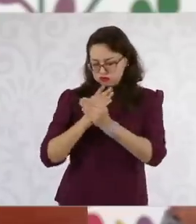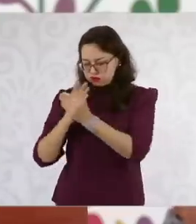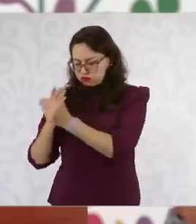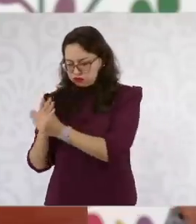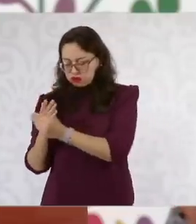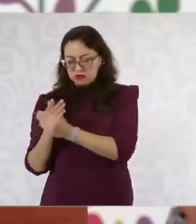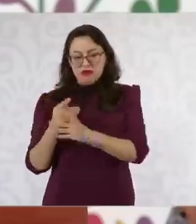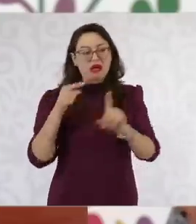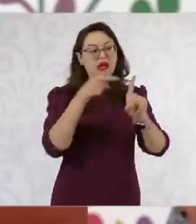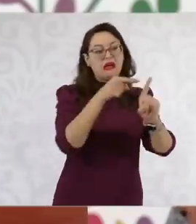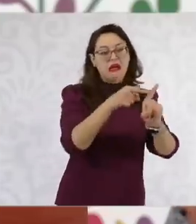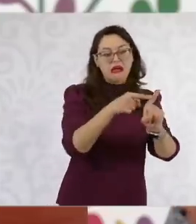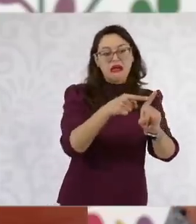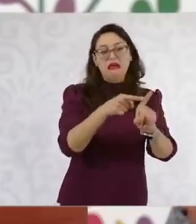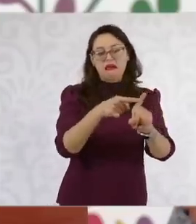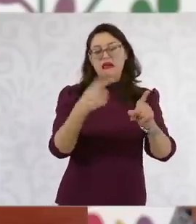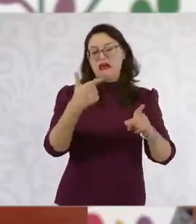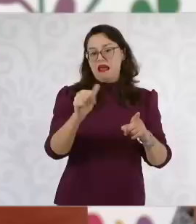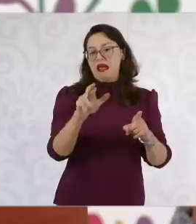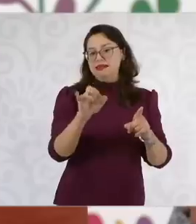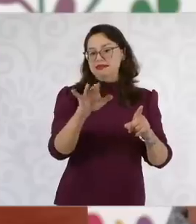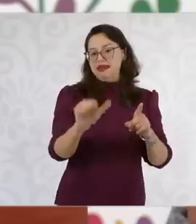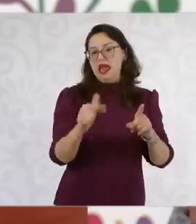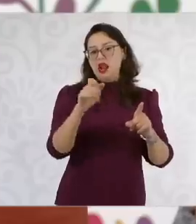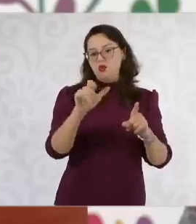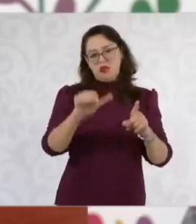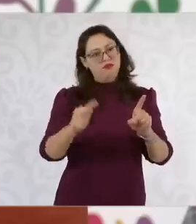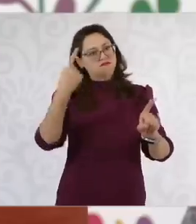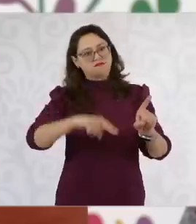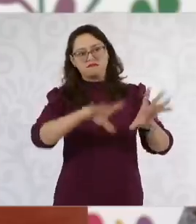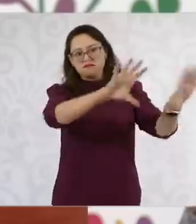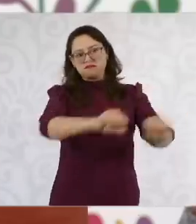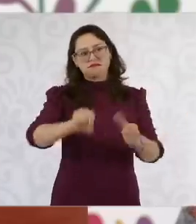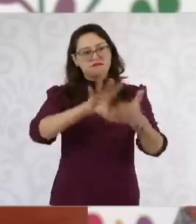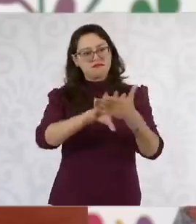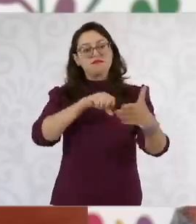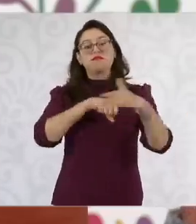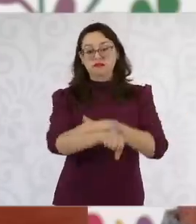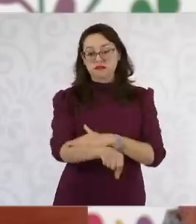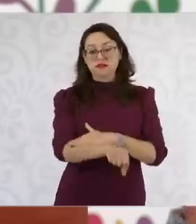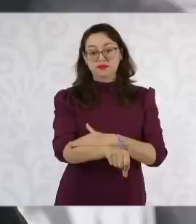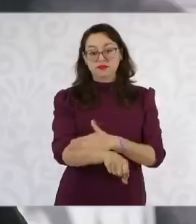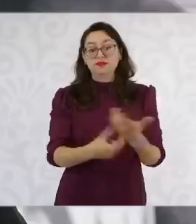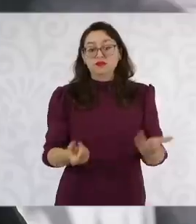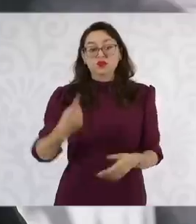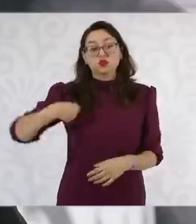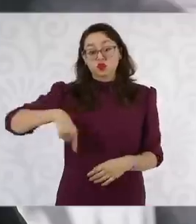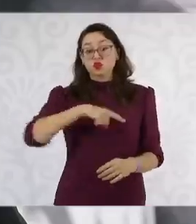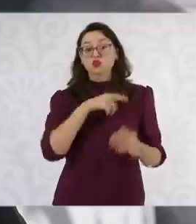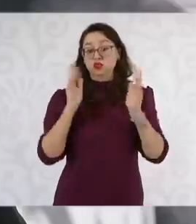en contra de esa persona y y Tenemos también la solicitud que de extradición que es obligatoria